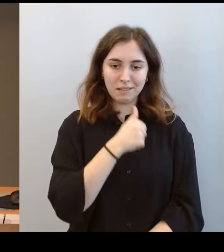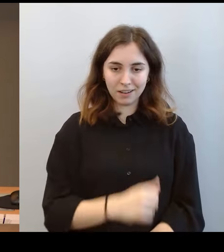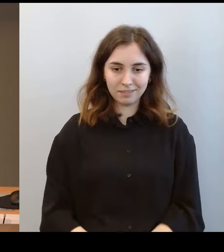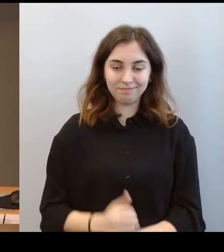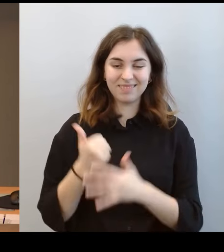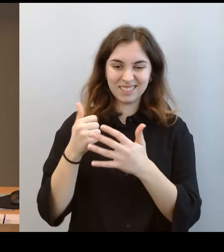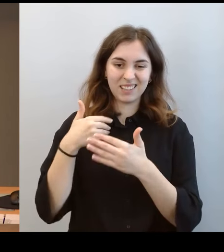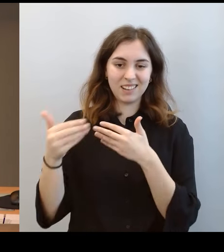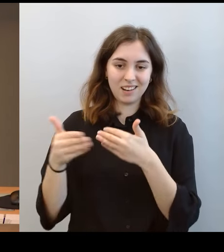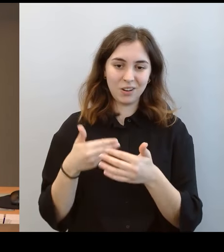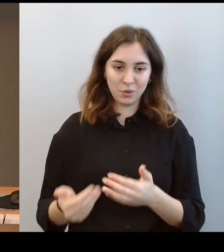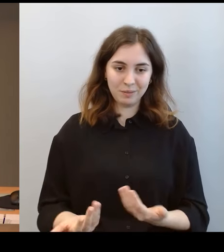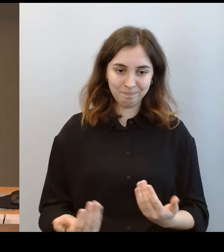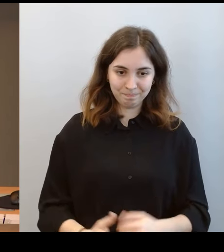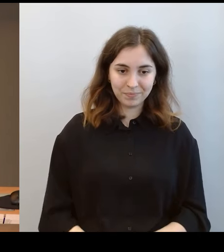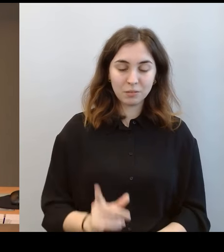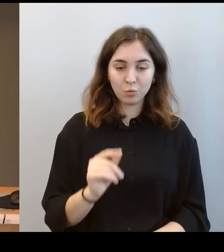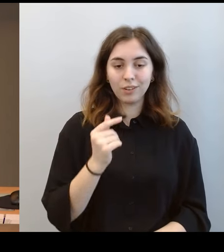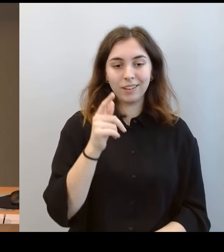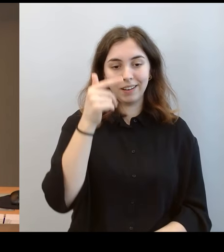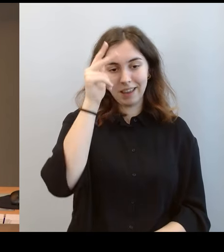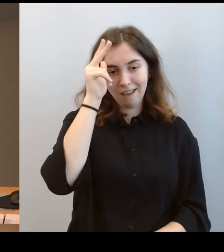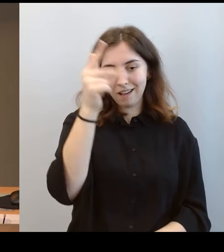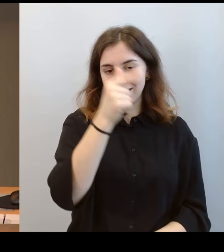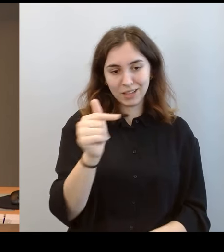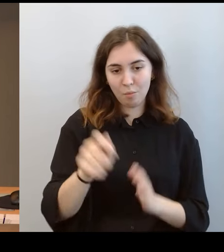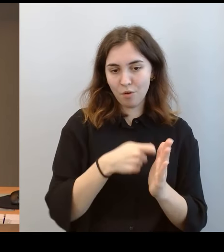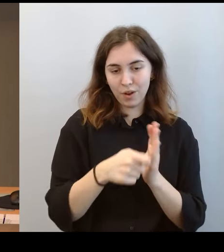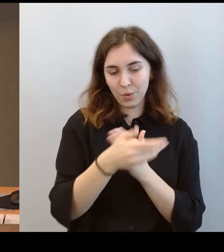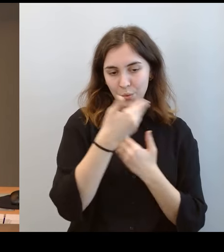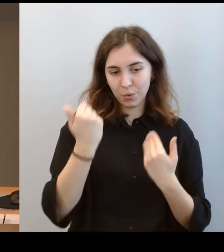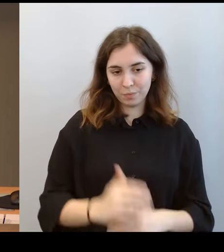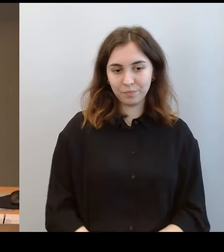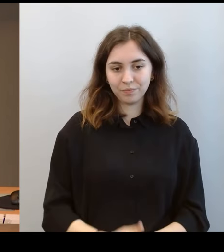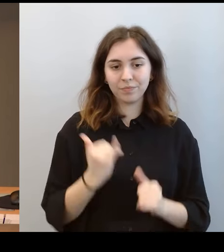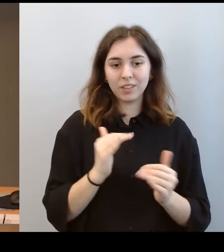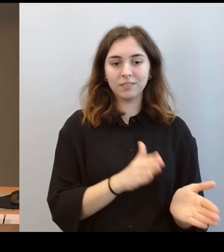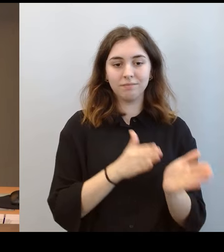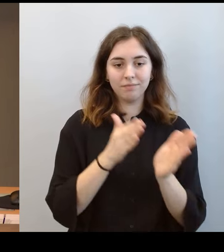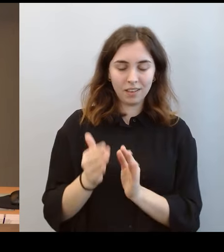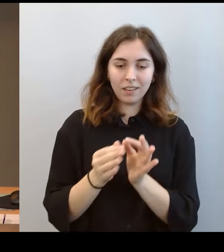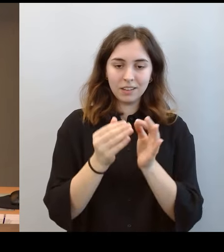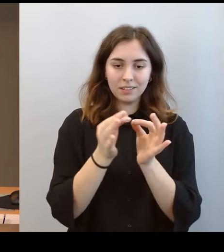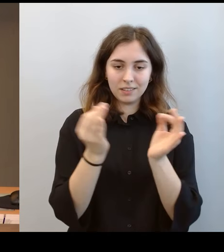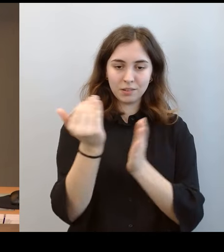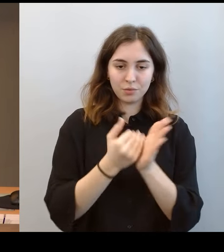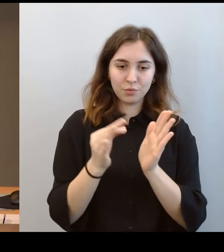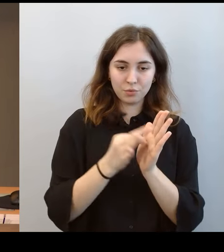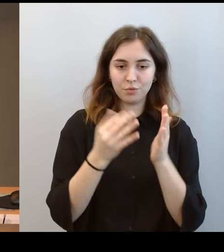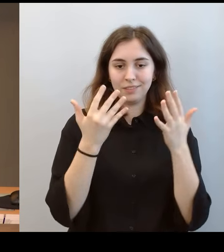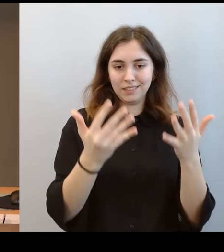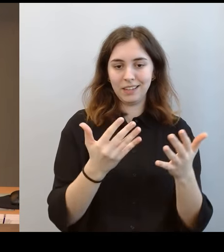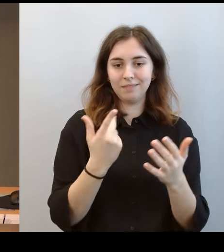Herr Tabor nicht gewählt. Dann kommen wir zur Tagesordnungspunkt zehn Wahl eines Mitglieds und eines stellvertretenden Mitglieds des Kuratoriums